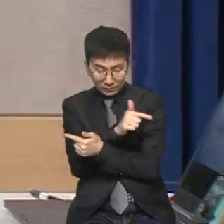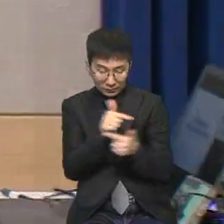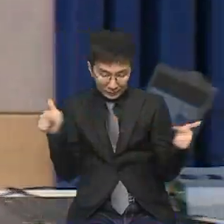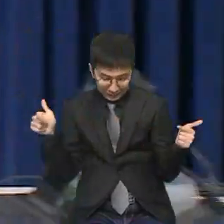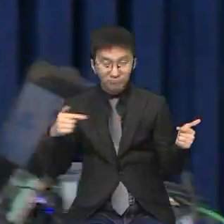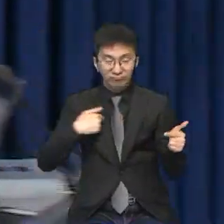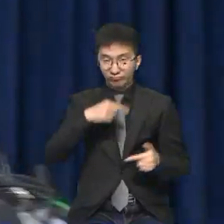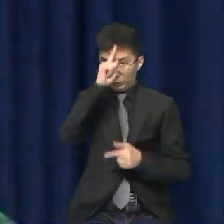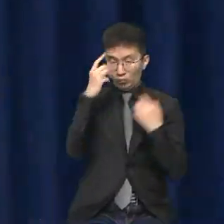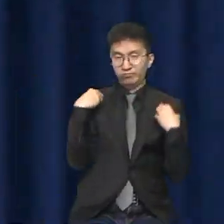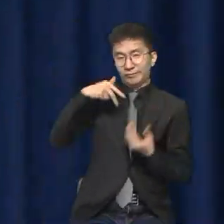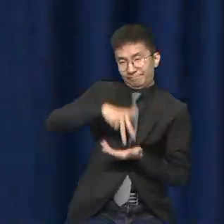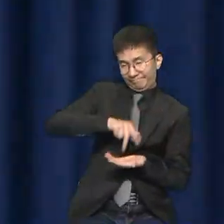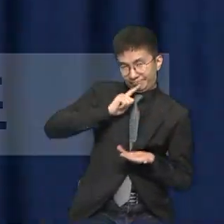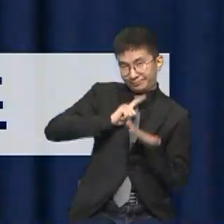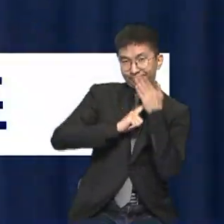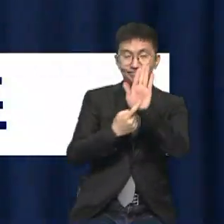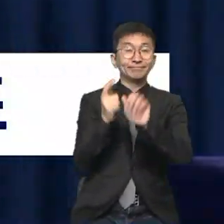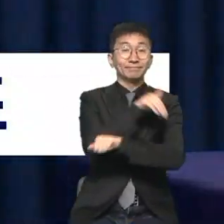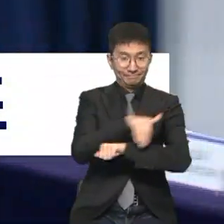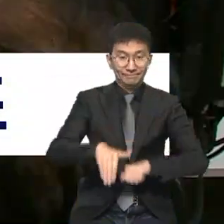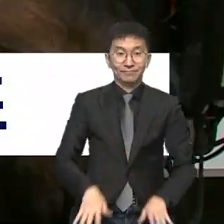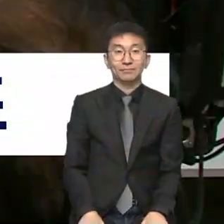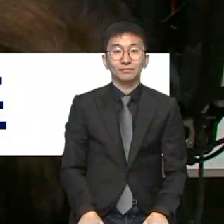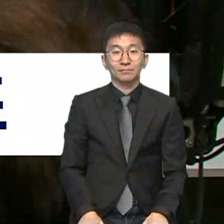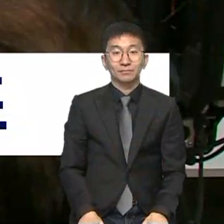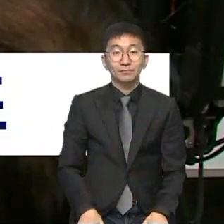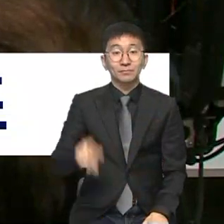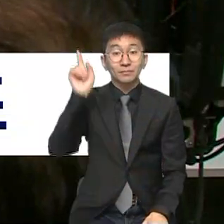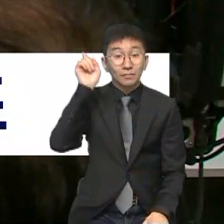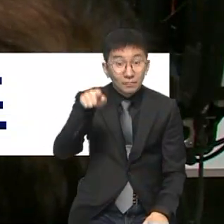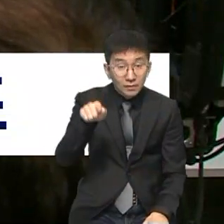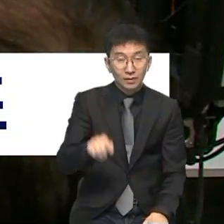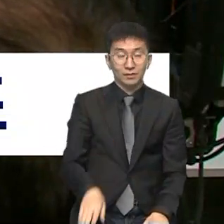(기자) 정부는 내일 후쿠시마 오염수 방류 계획에 대해 그동안 분석해온 결과를